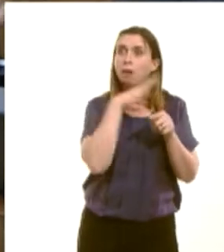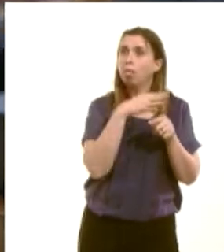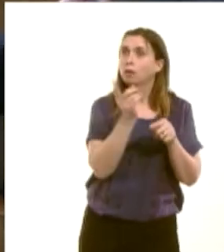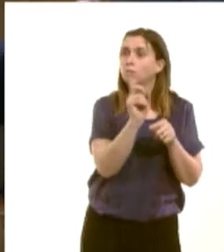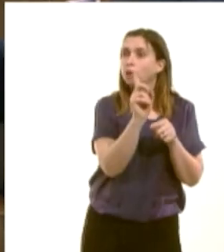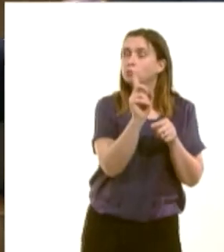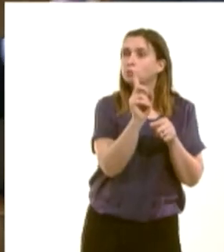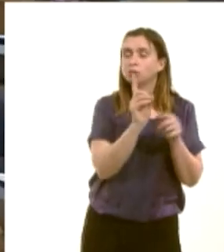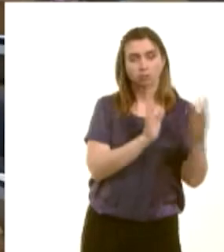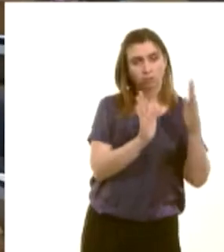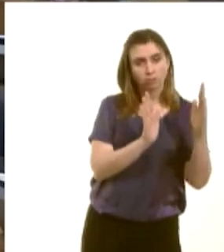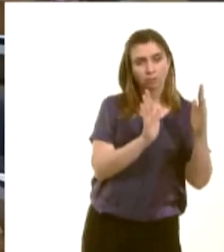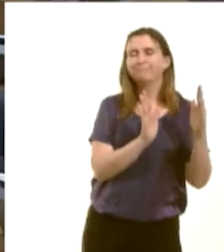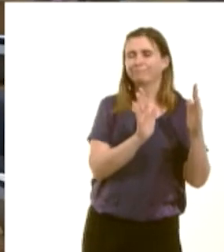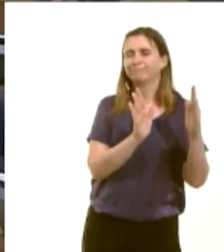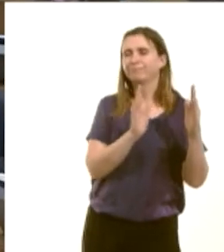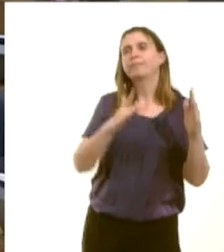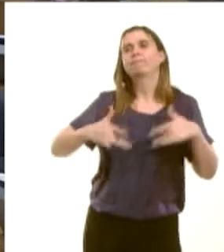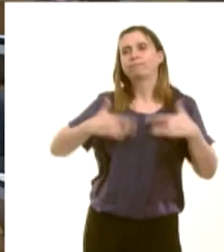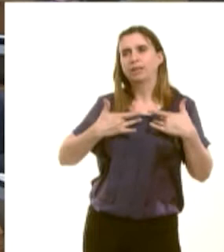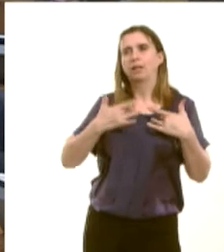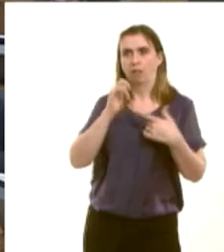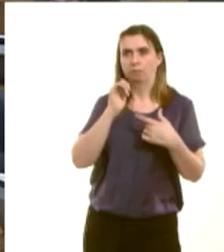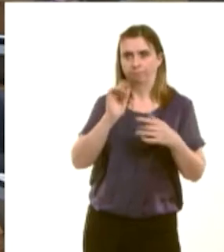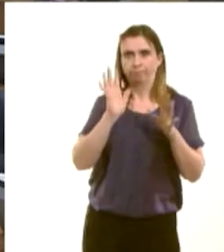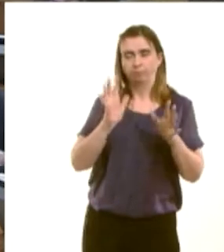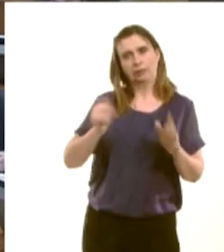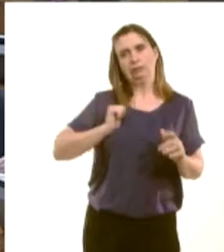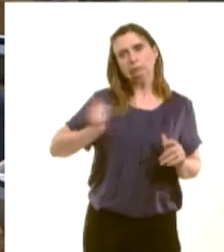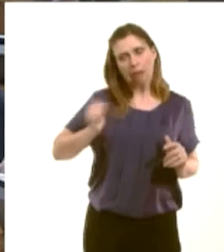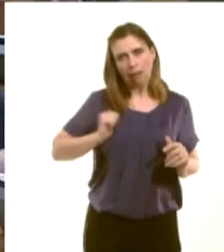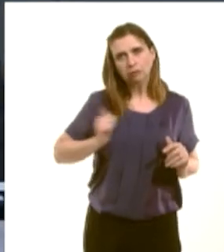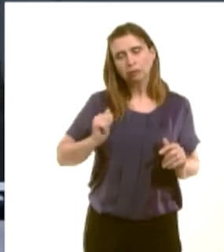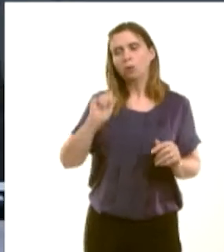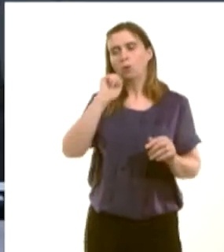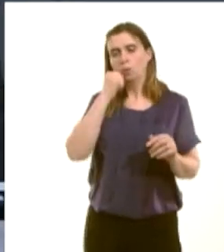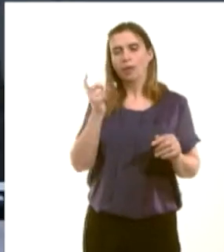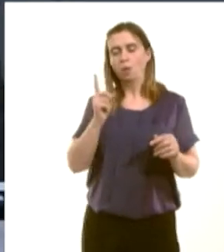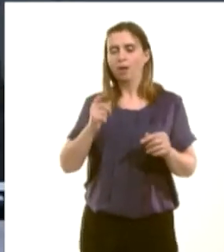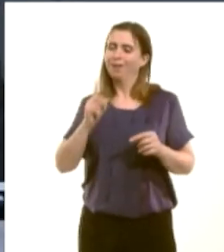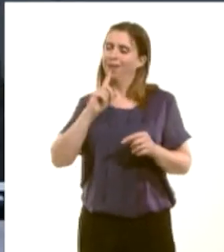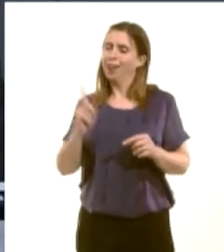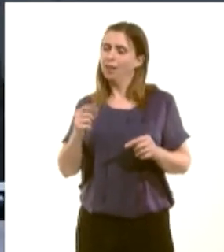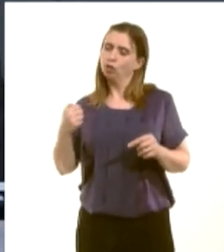i ddweud. Wrth gwrs, mae yna drafod bydd yn rhaid cymryd lle pan fydd y ëfranchiseí